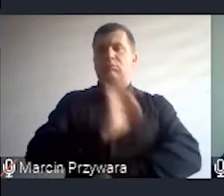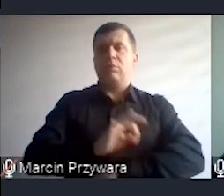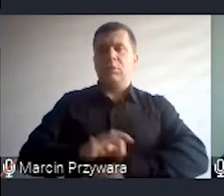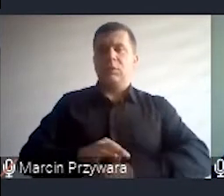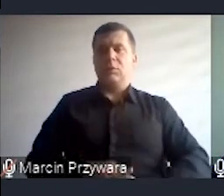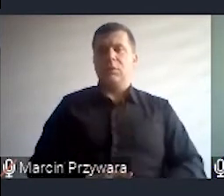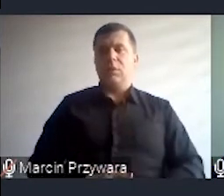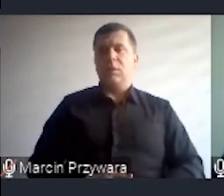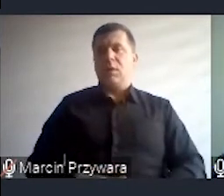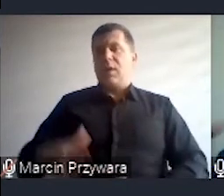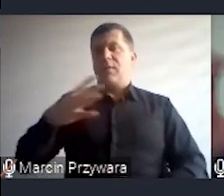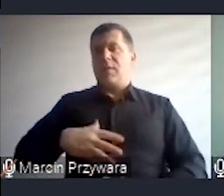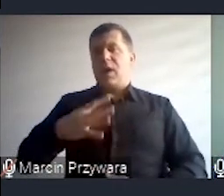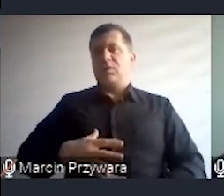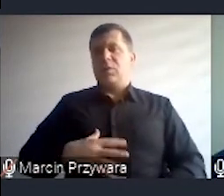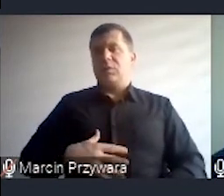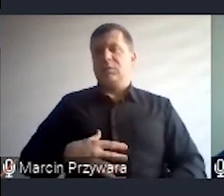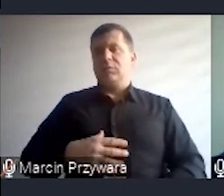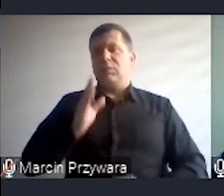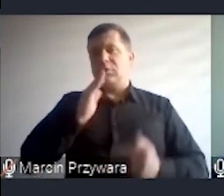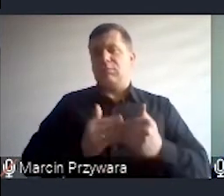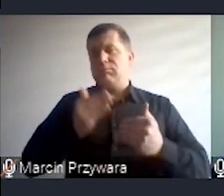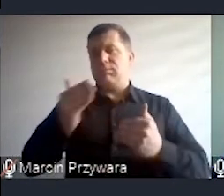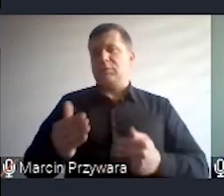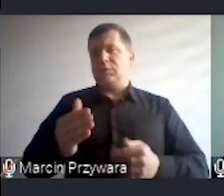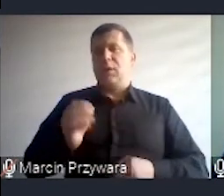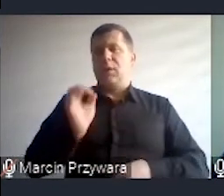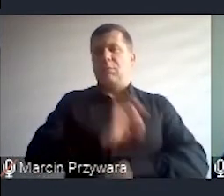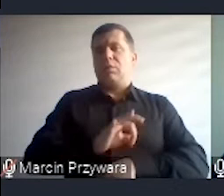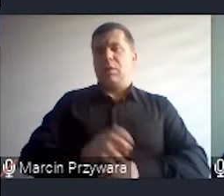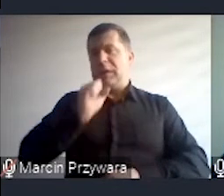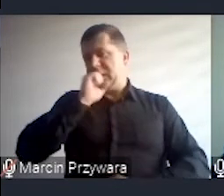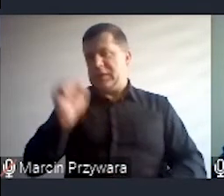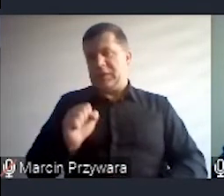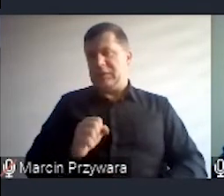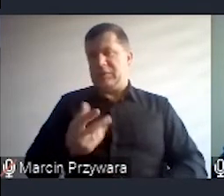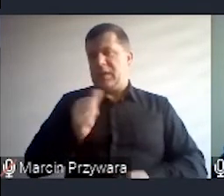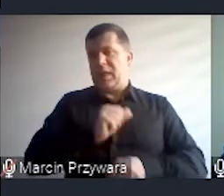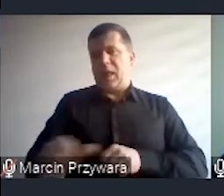taka wartość, która powiedziałbym wystaje poza projekt. Ona nigdy nie jest wydatkiem kwalifikowalnym.